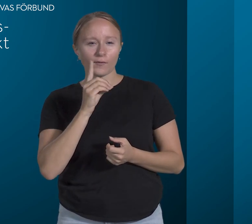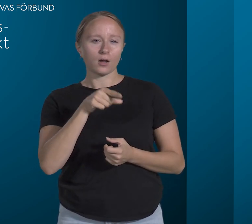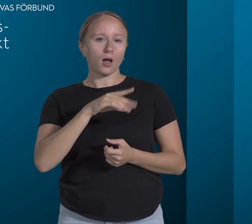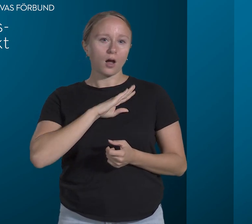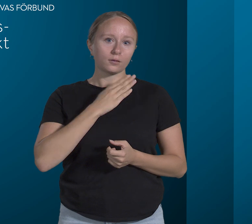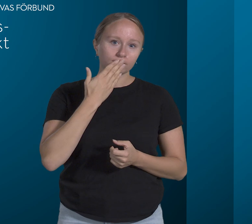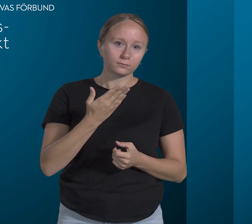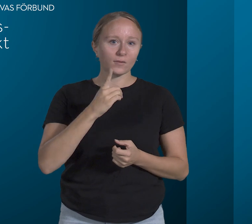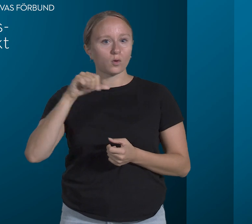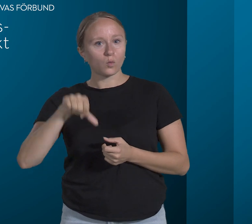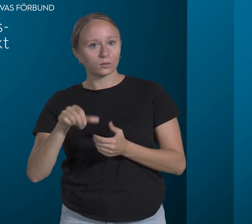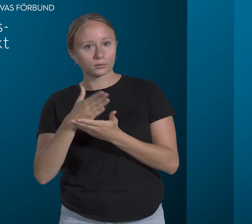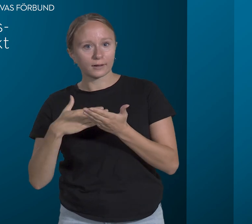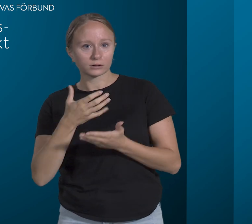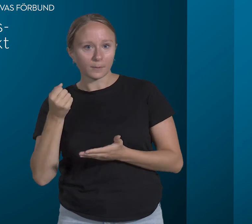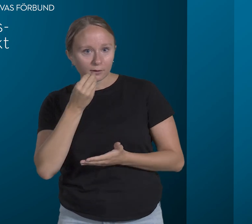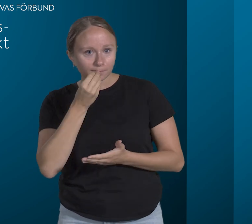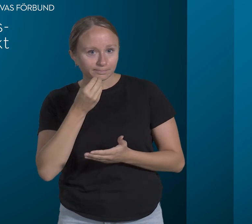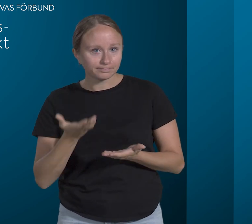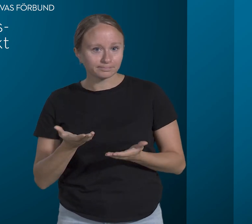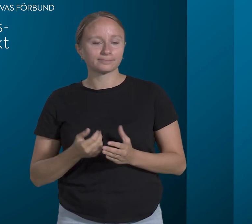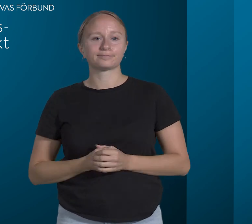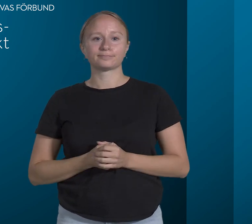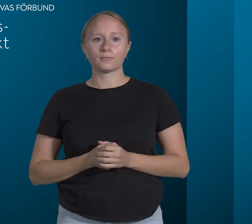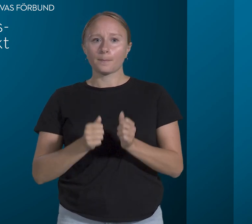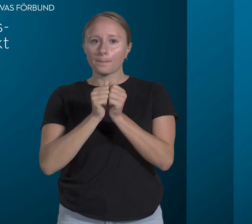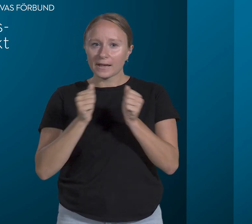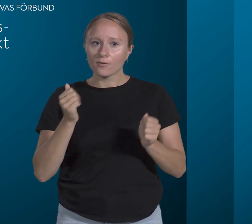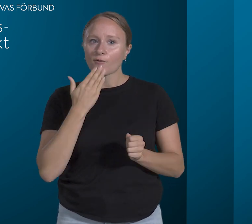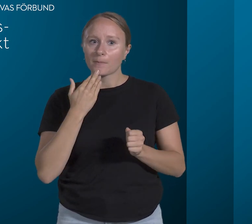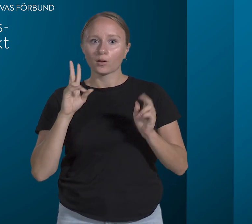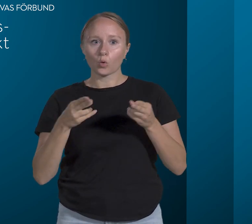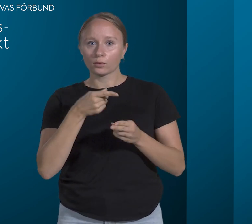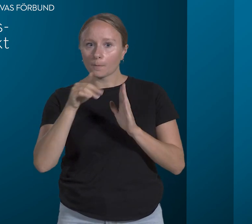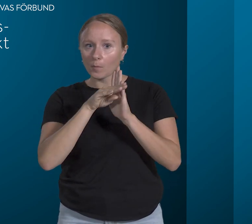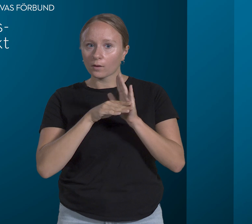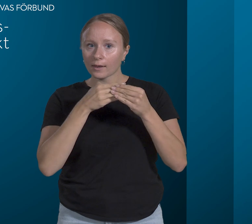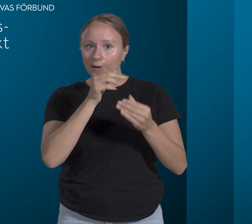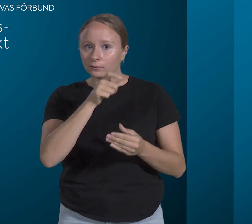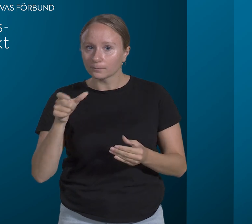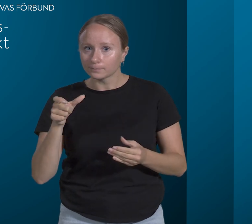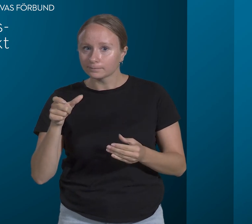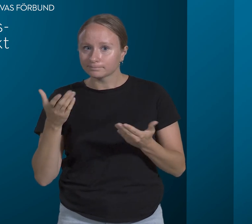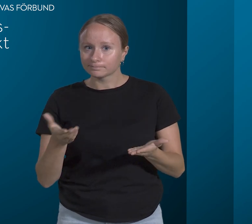och dess för- och nackdelar. Men vilka är de nya programledarna?